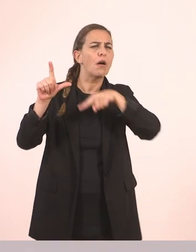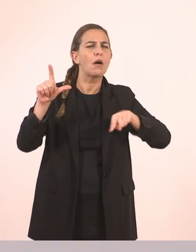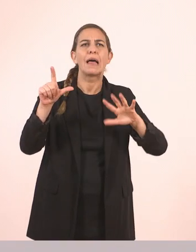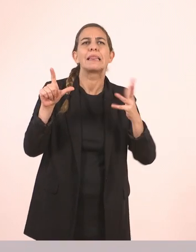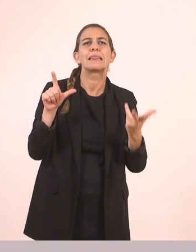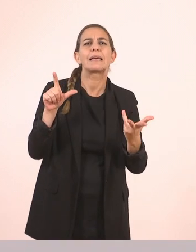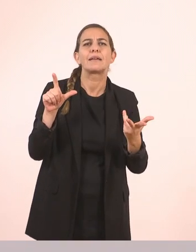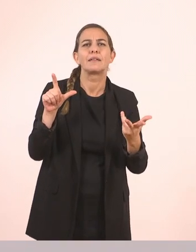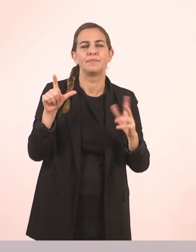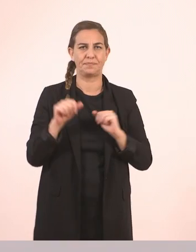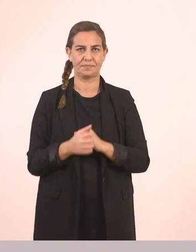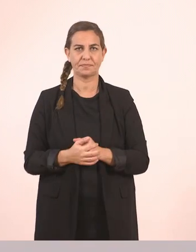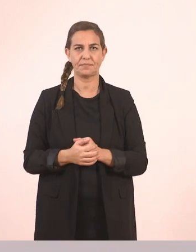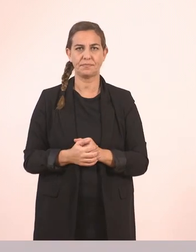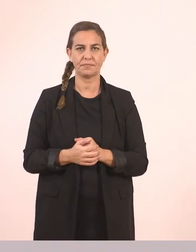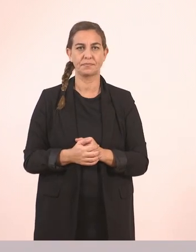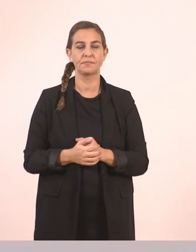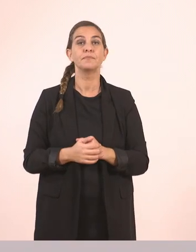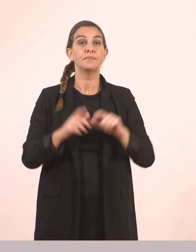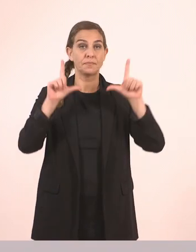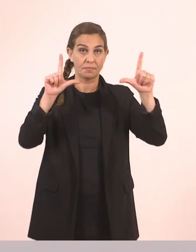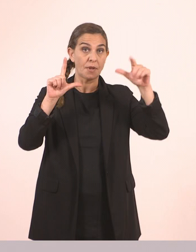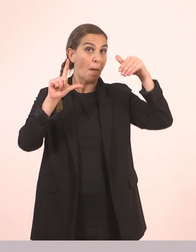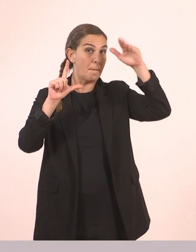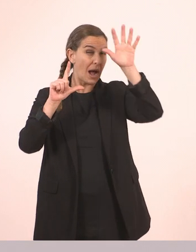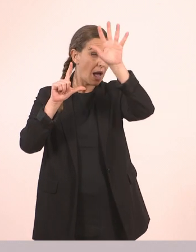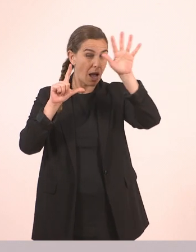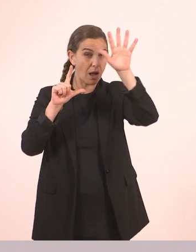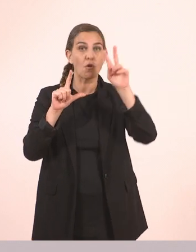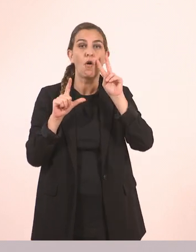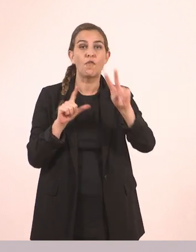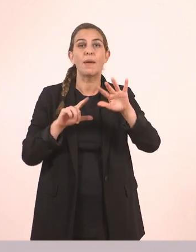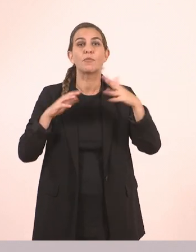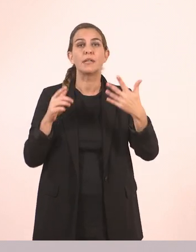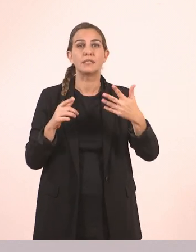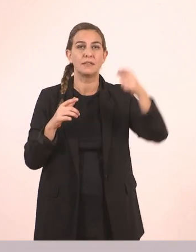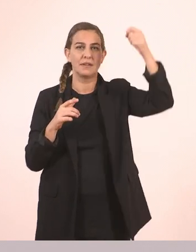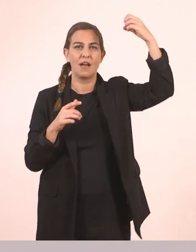Από πάνω ακριβώς βλέπουμε την ακτίνα του άστρου της γέννησης,